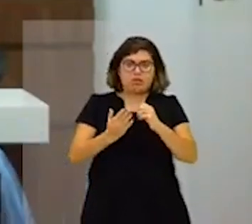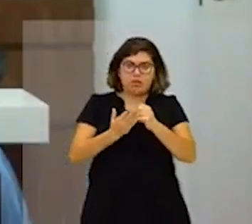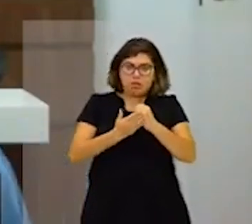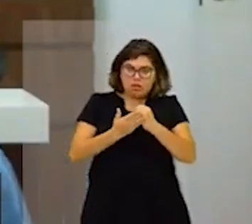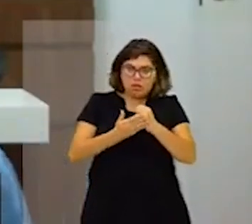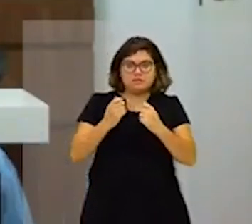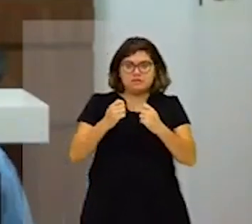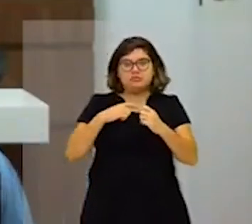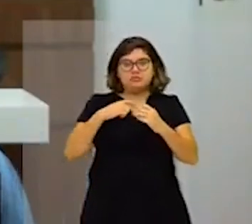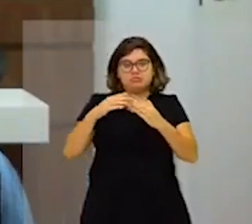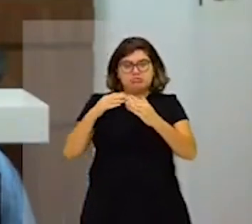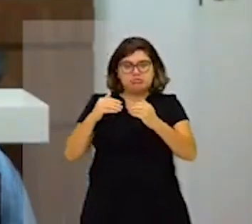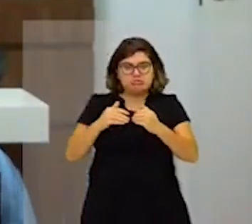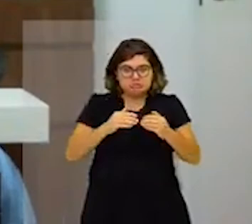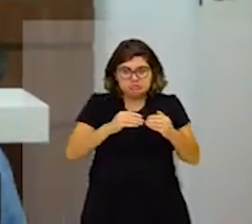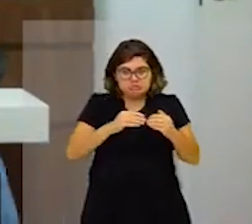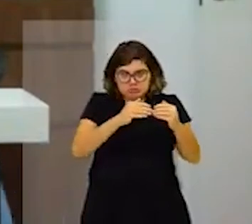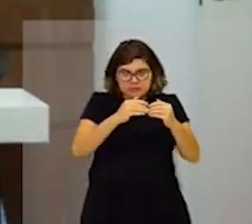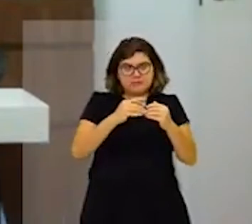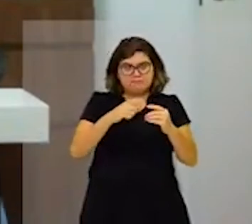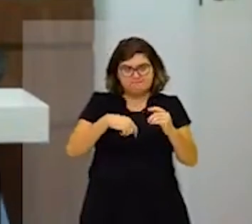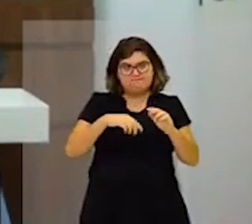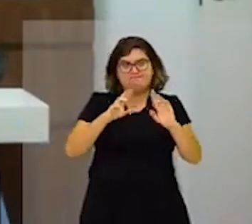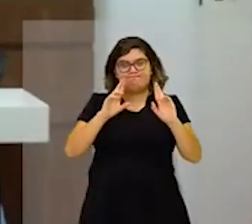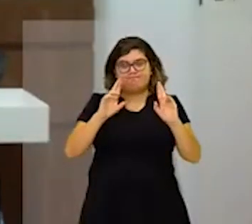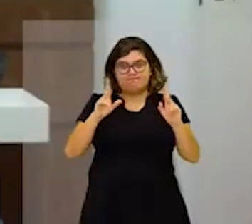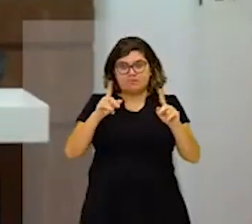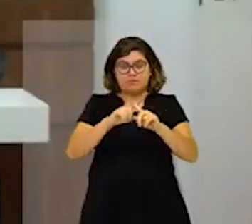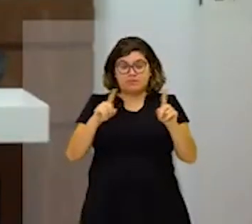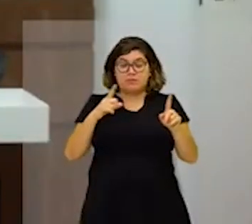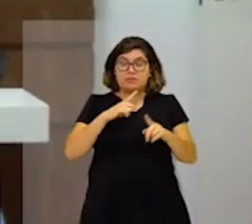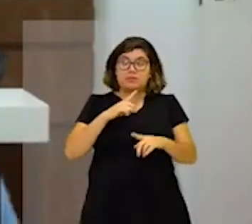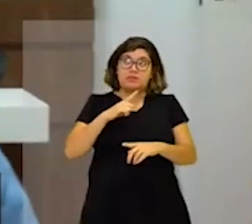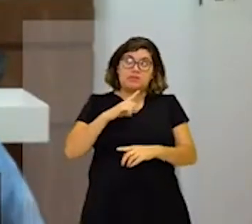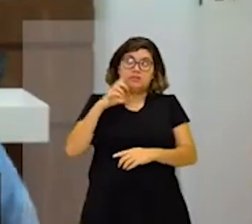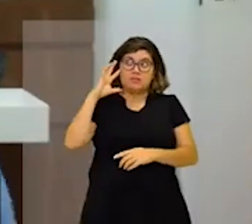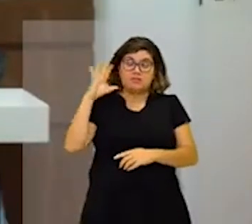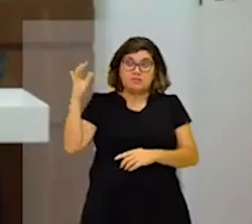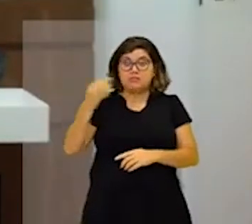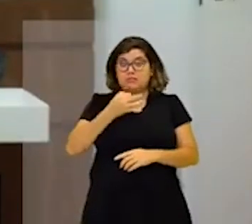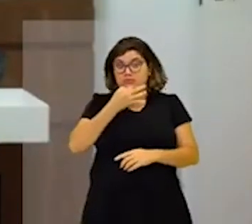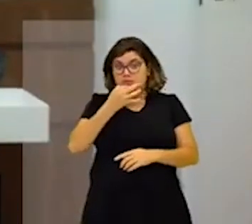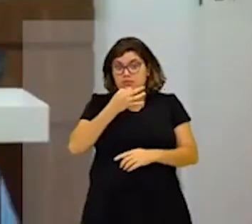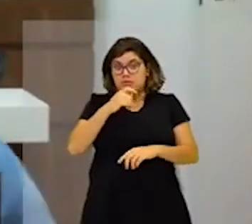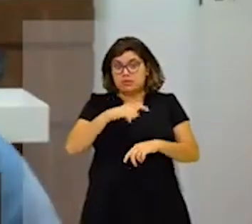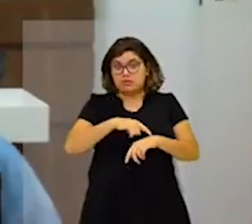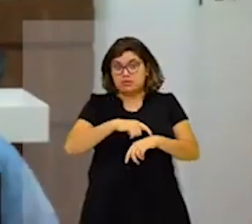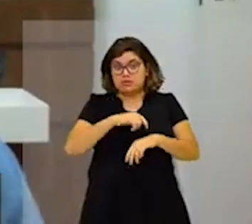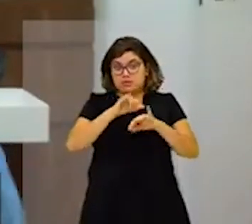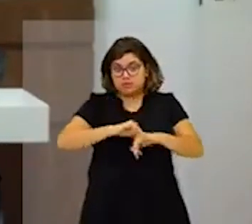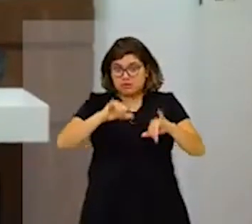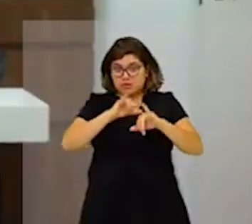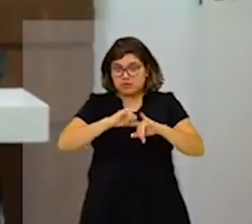gente pensa agora tenho impressão que do ponto de vista de promoção mais ou menos rápida de